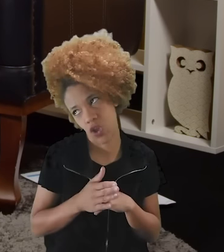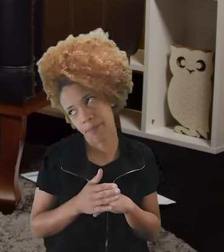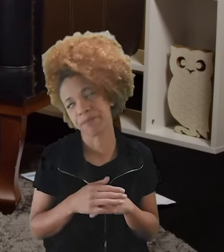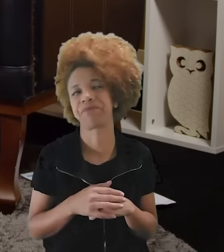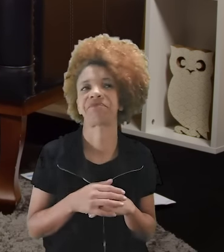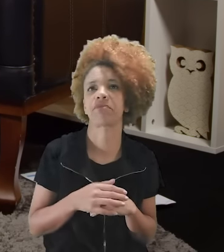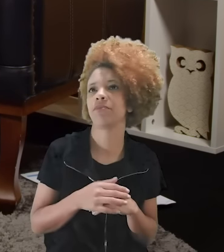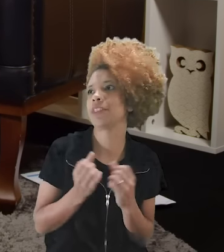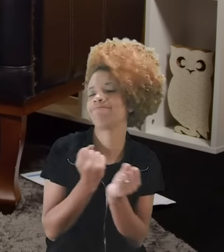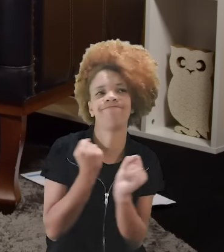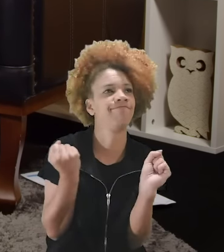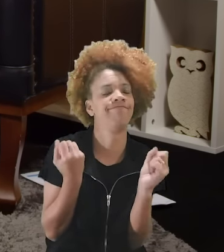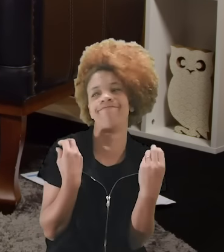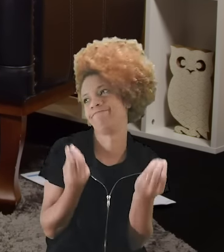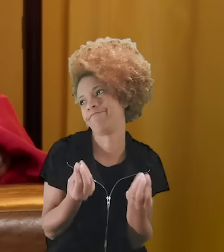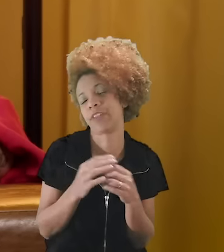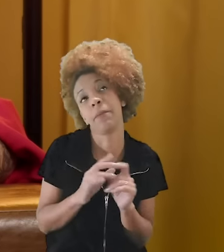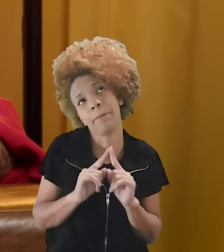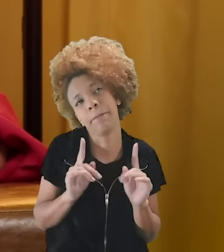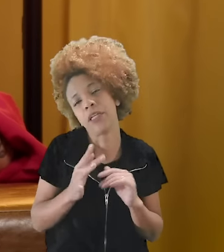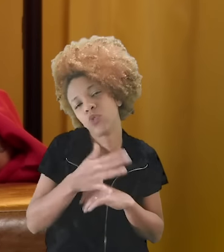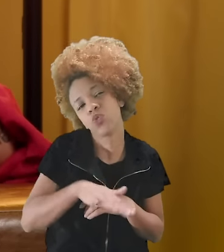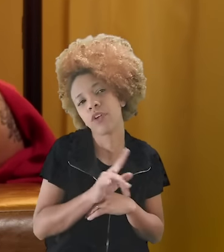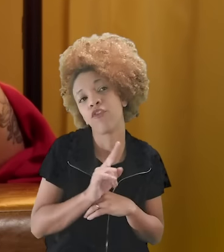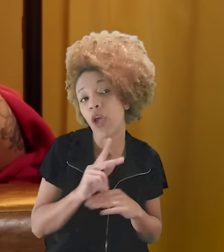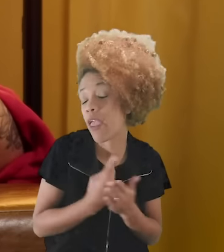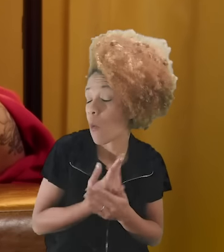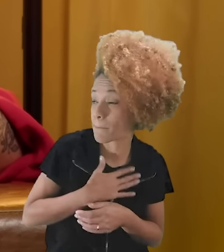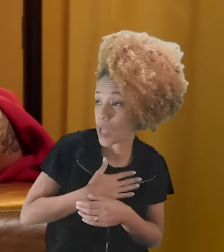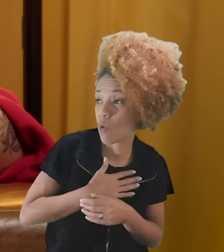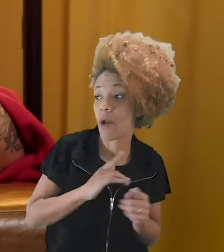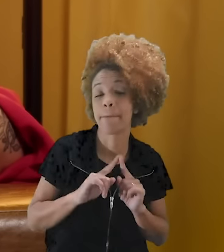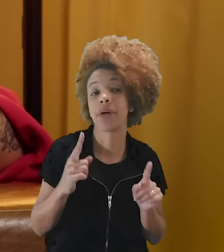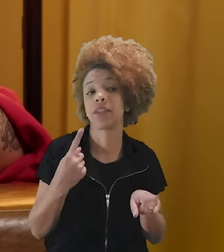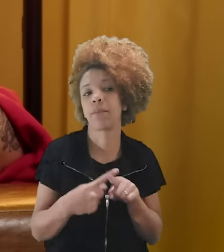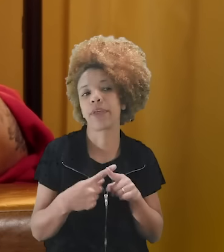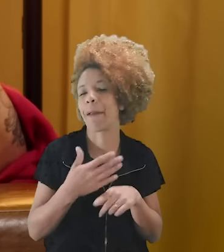uma vez que foi assim absurdo não foi Mas no geral não foi um erro meu mas é porque Como tava o meu